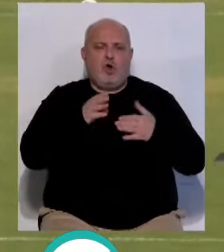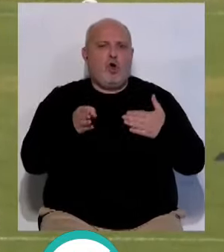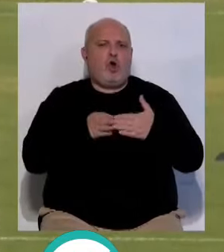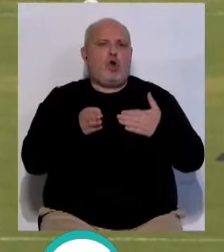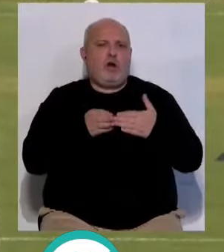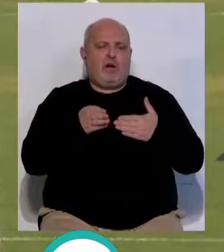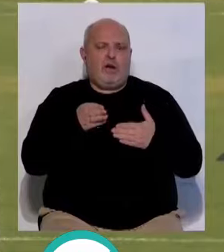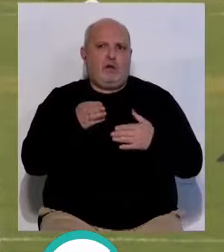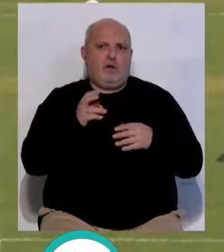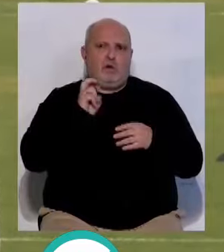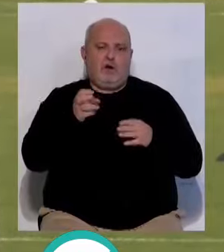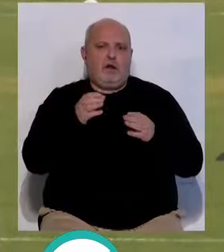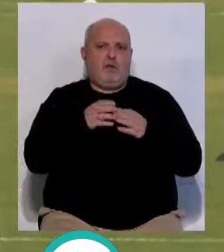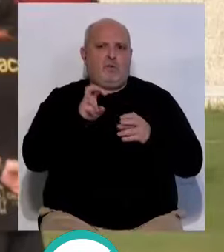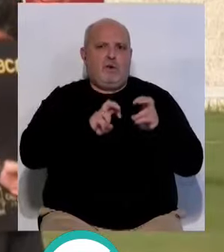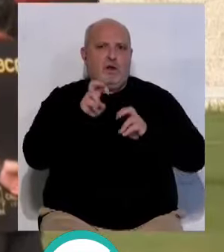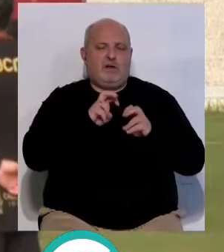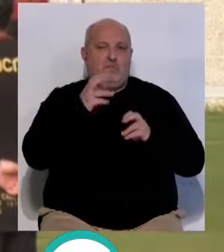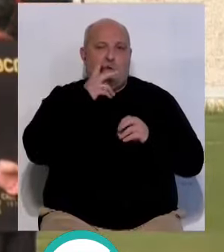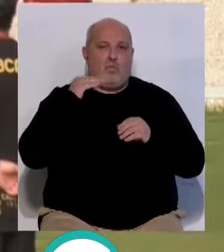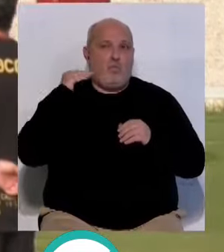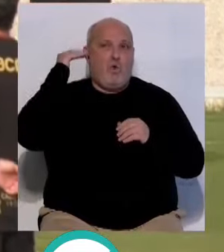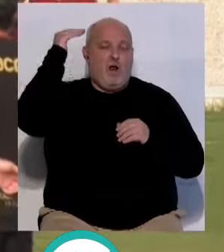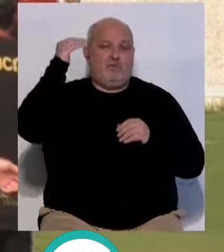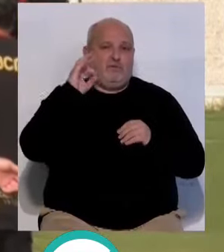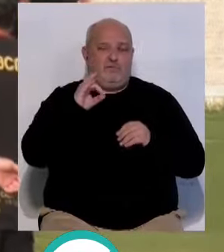equipo contrario estaba temblando desde el entrenador hasta el portero pasando por el